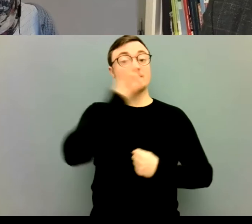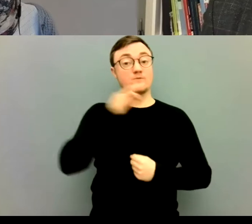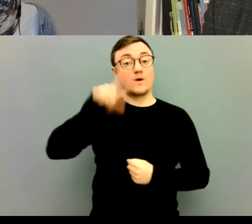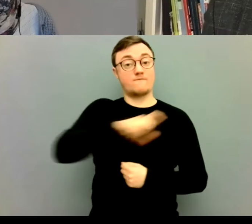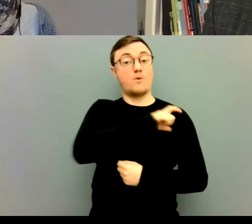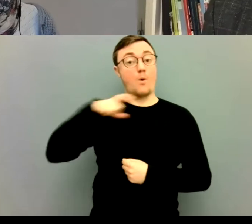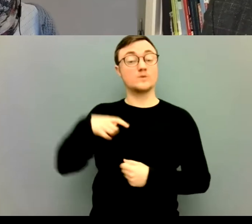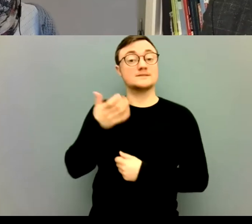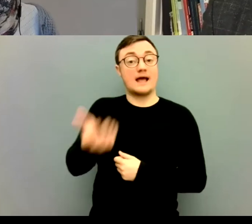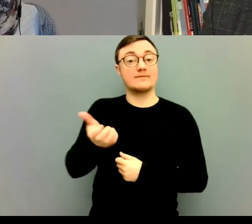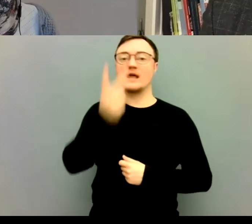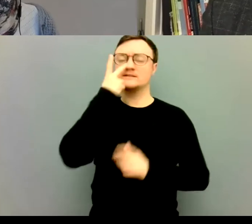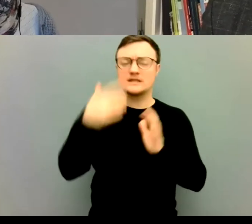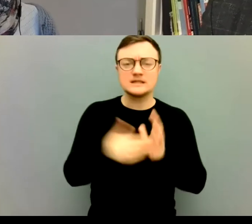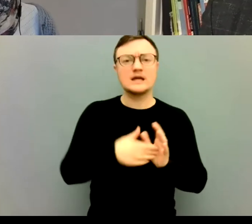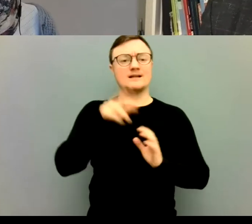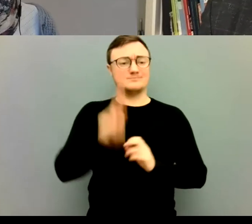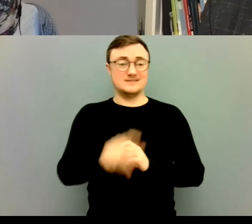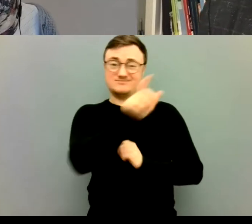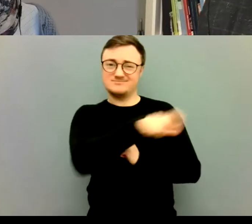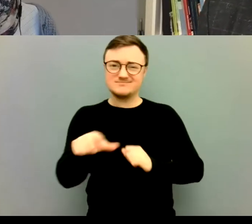Där var det viktigt för oss i Centerpartiet-